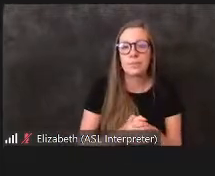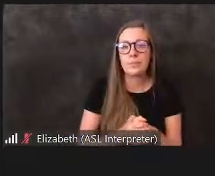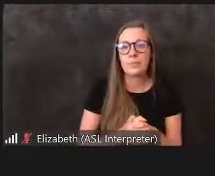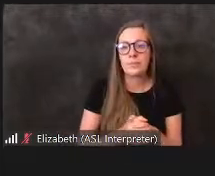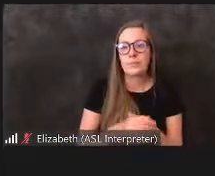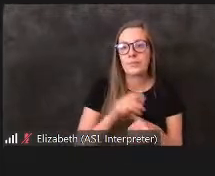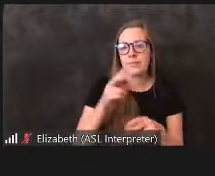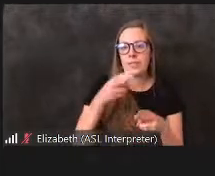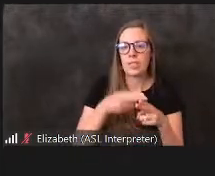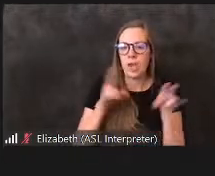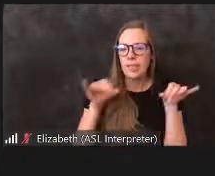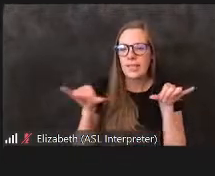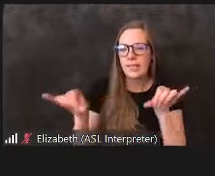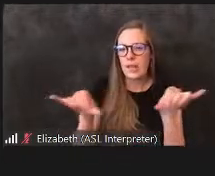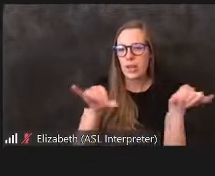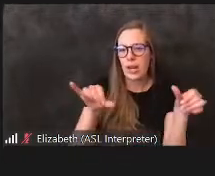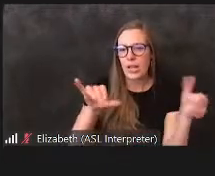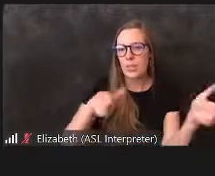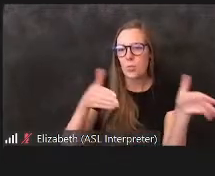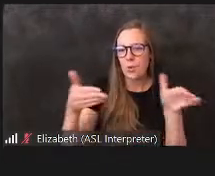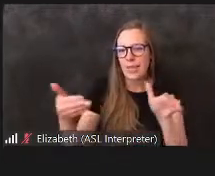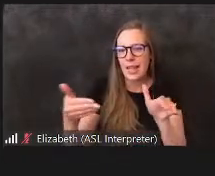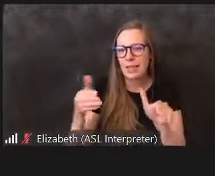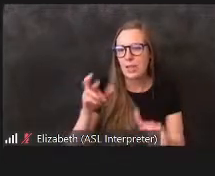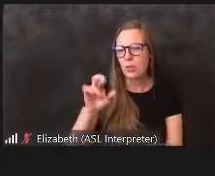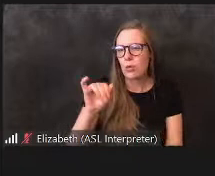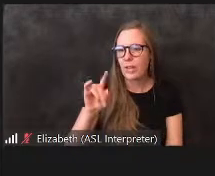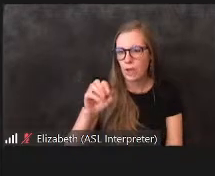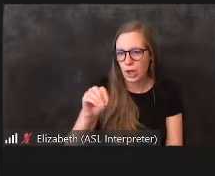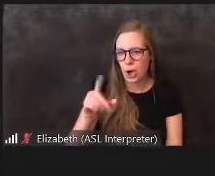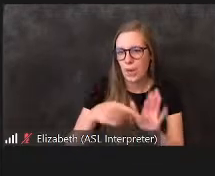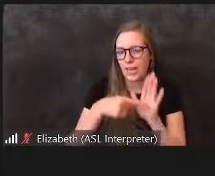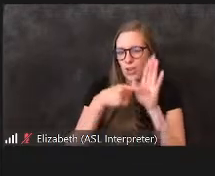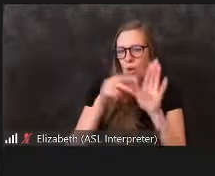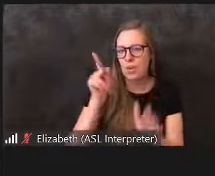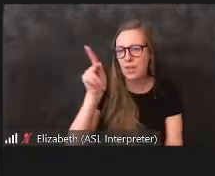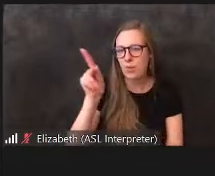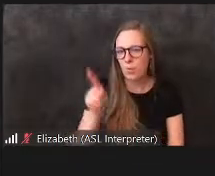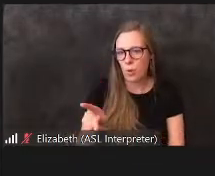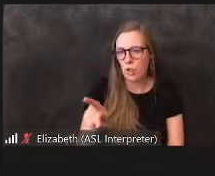Ese ratio la mortalidad estándar puede despreciaran en la desproporcional